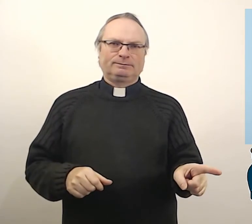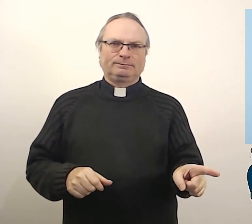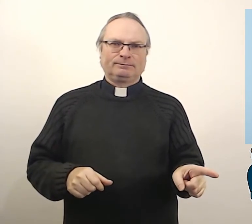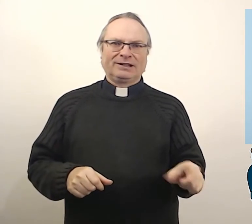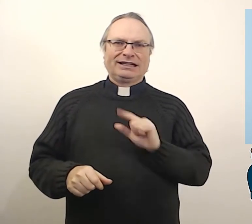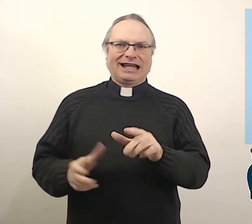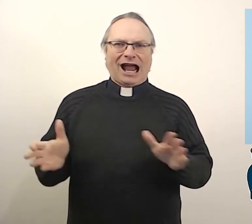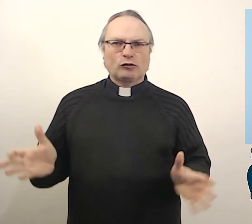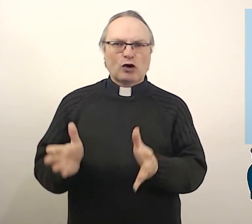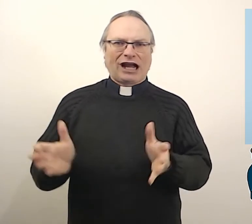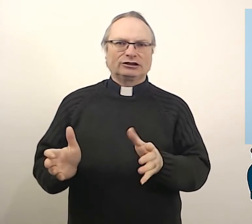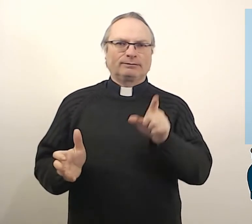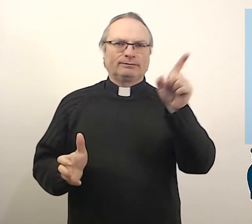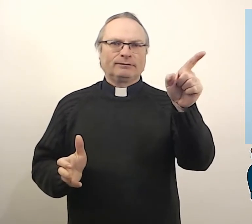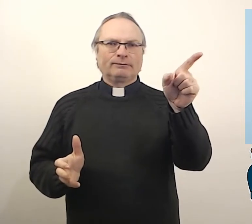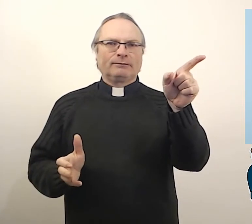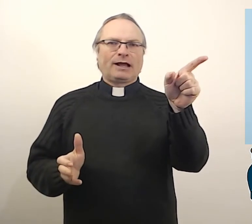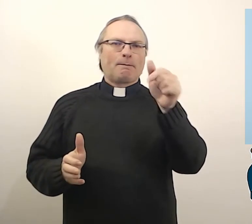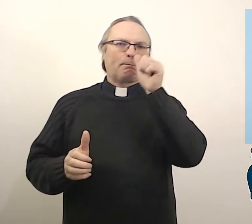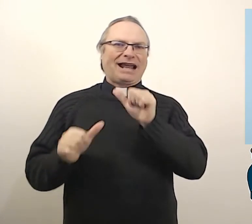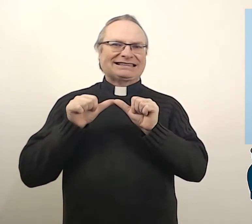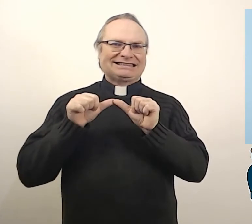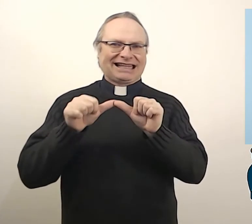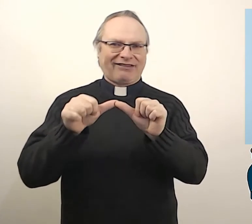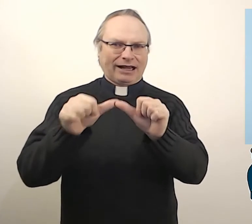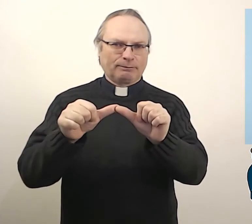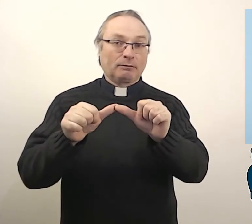les encourageaient à persévérer